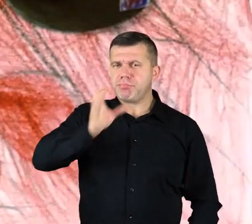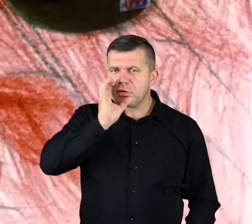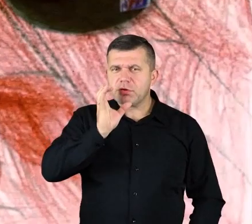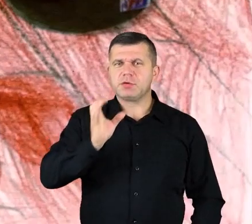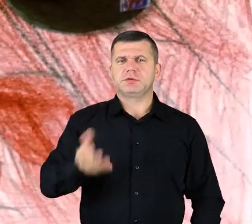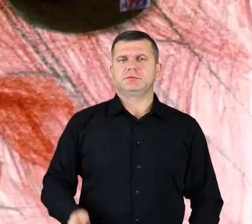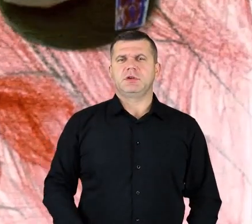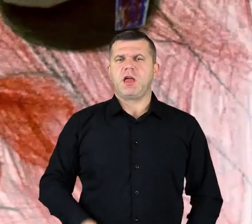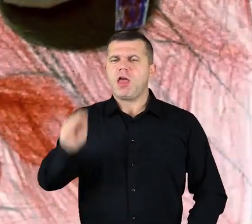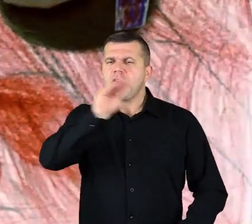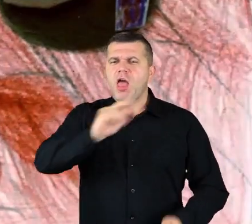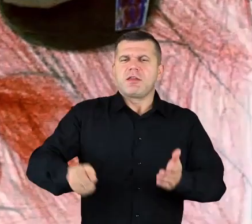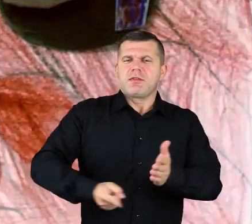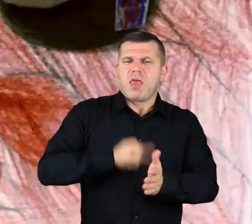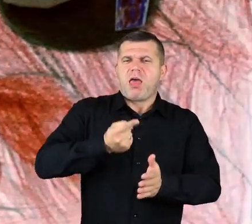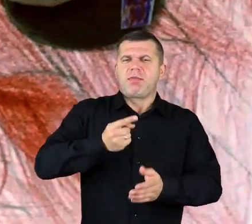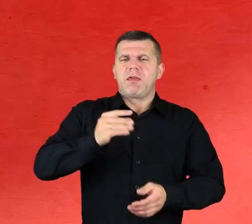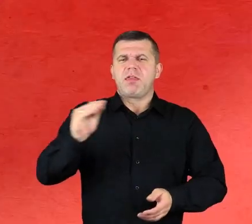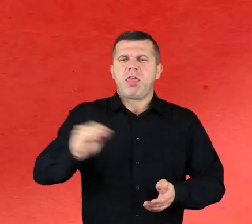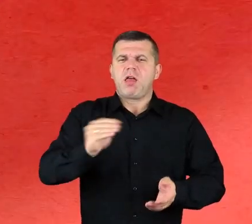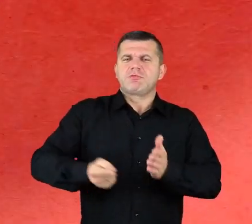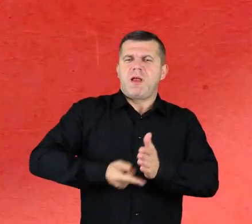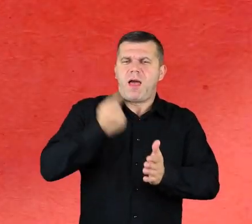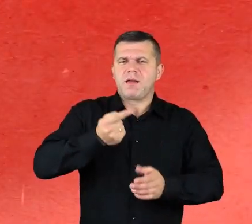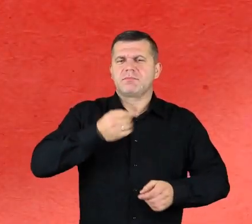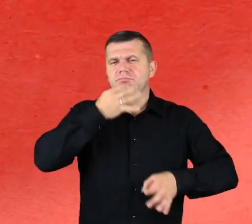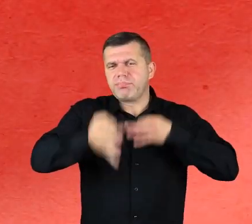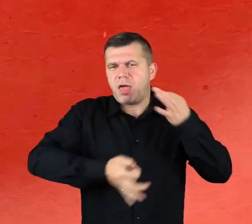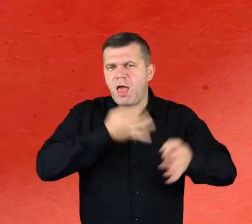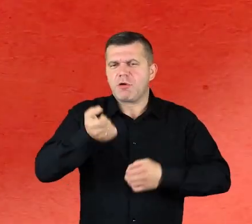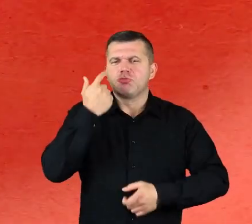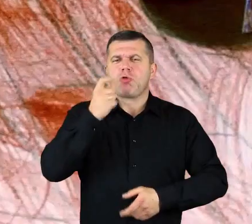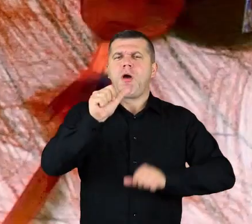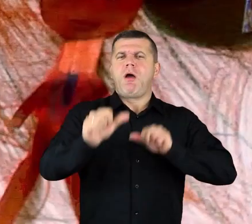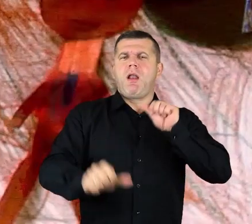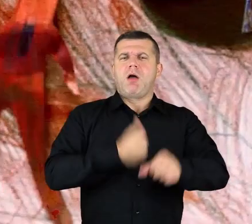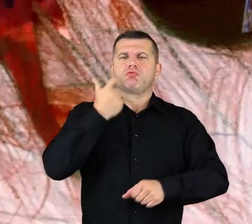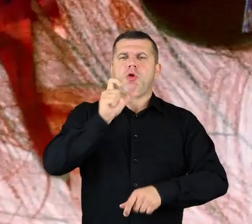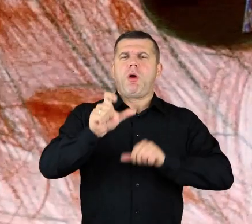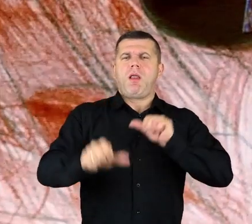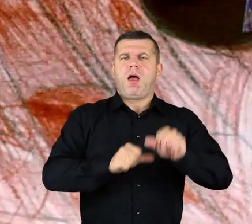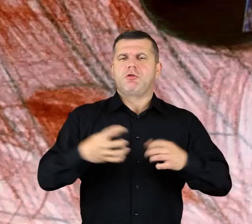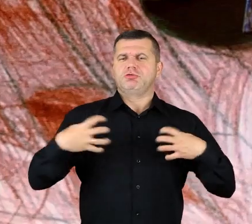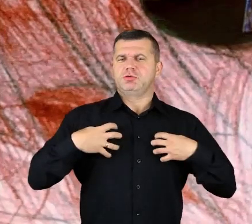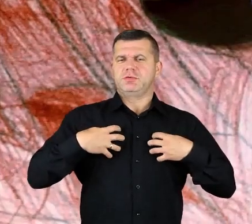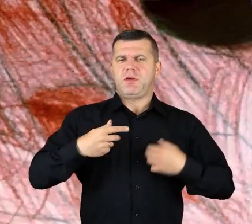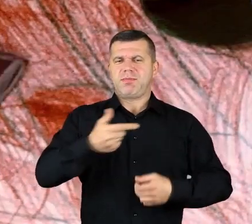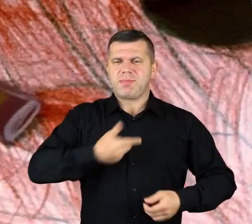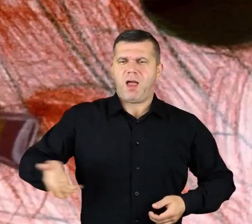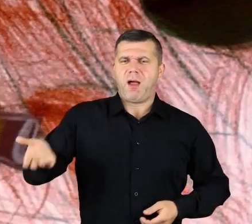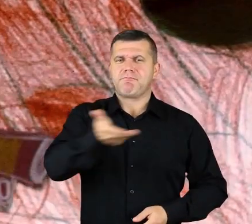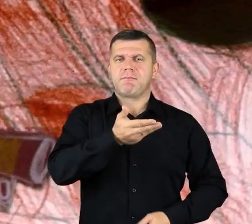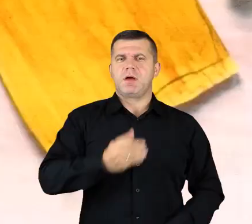[pijackie śpiewy, entuzjastyczne okrzyki, toasty]